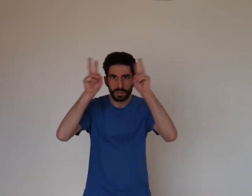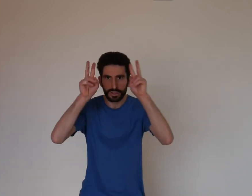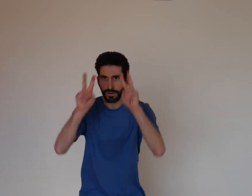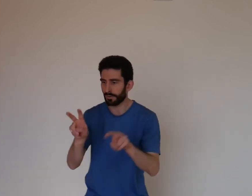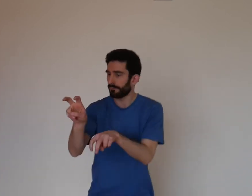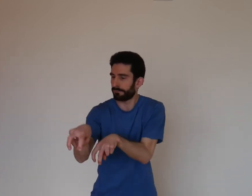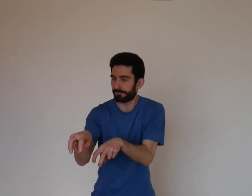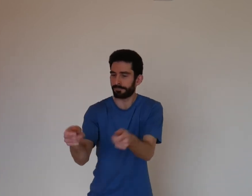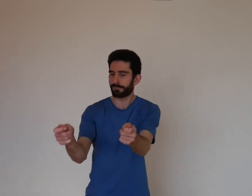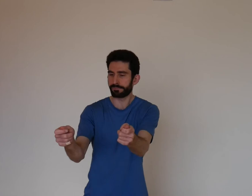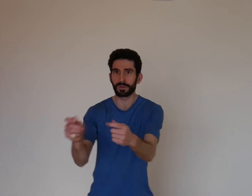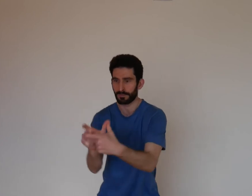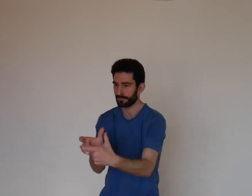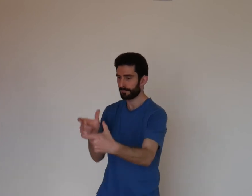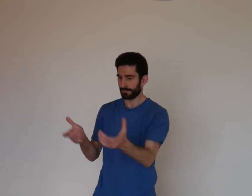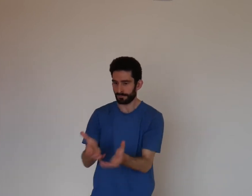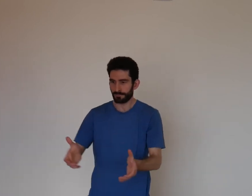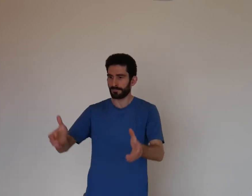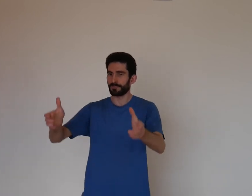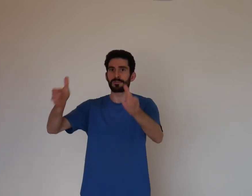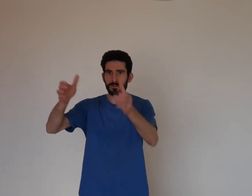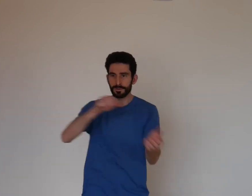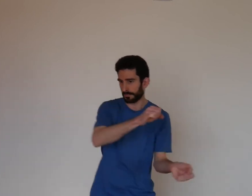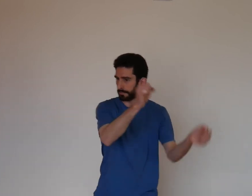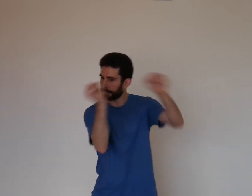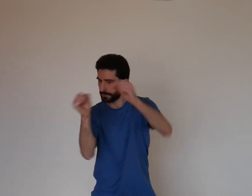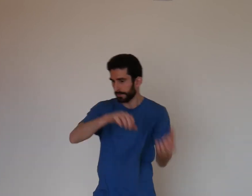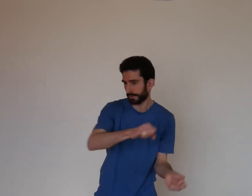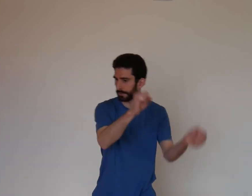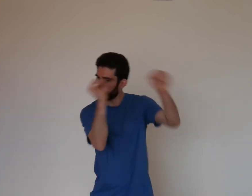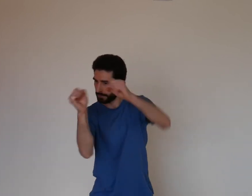dans des tonneaux sur des charrettes, elles mêmes tirées par des chevaux.